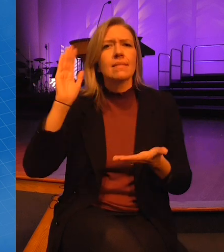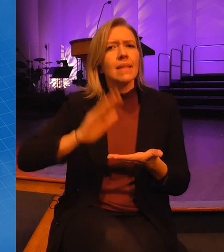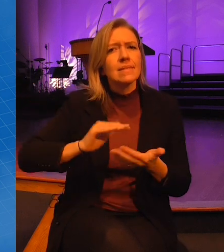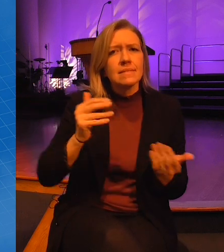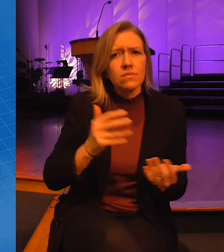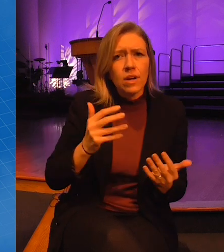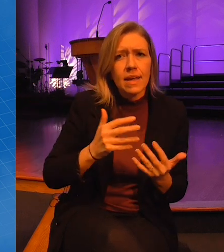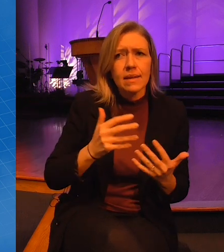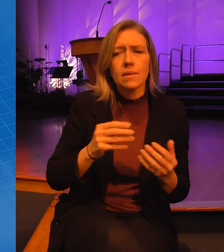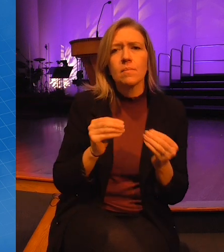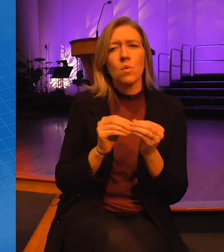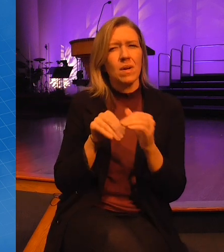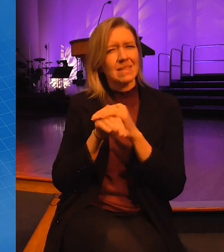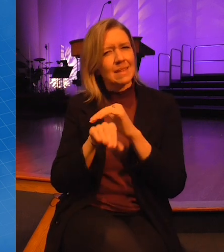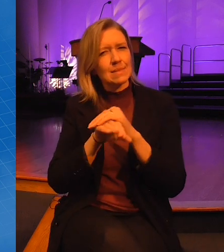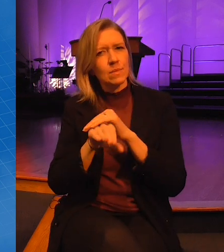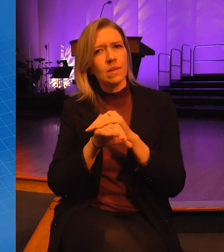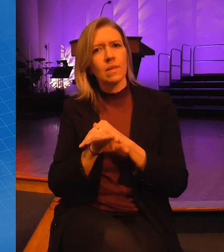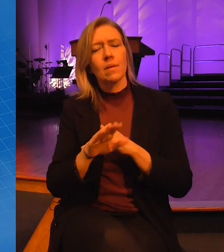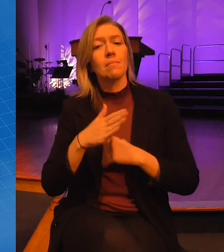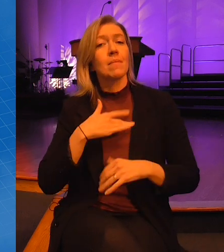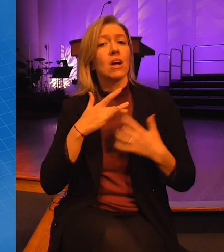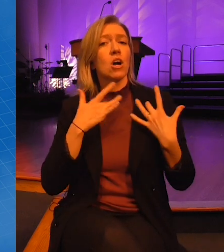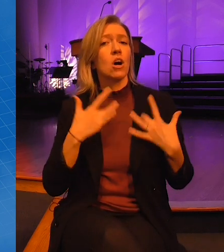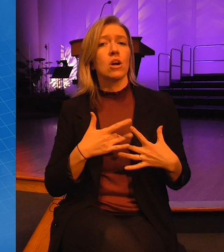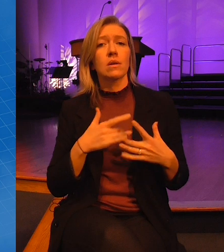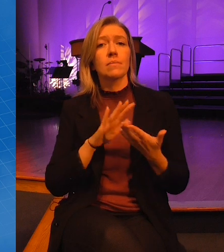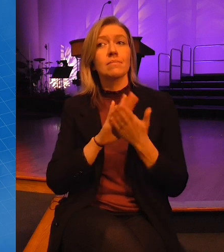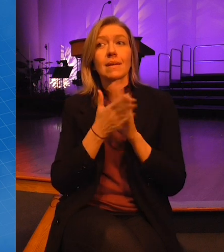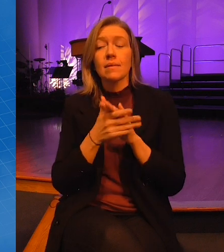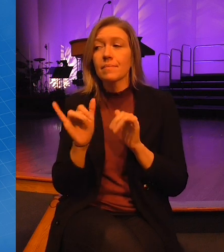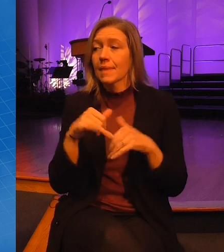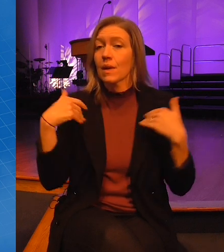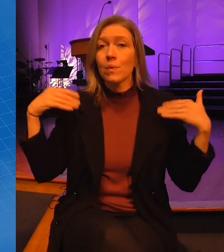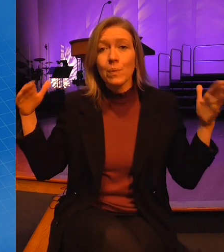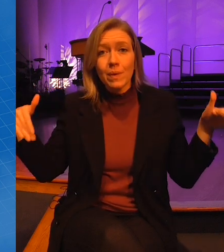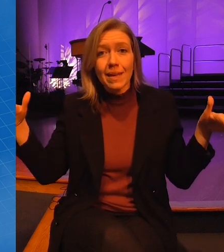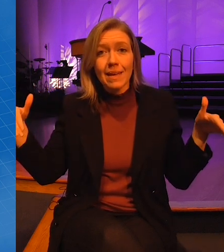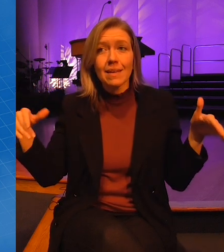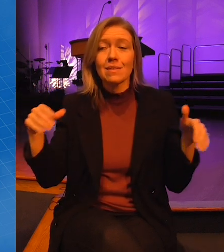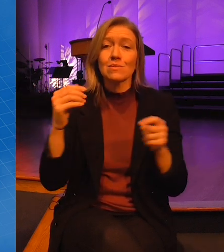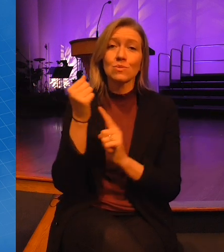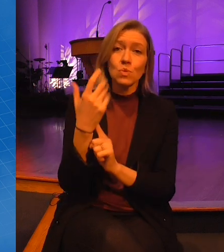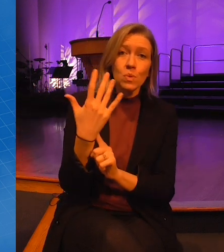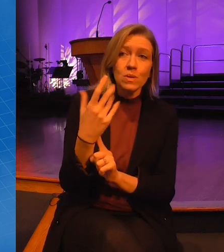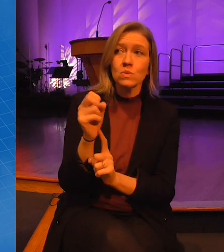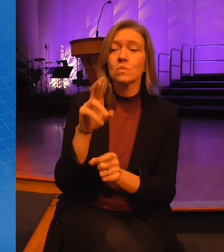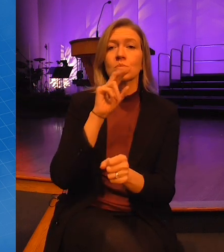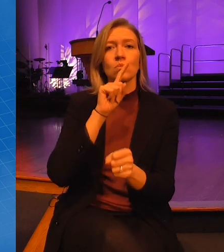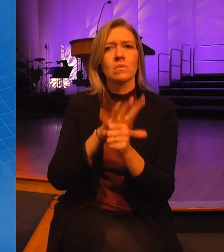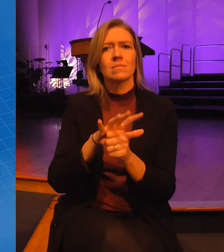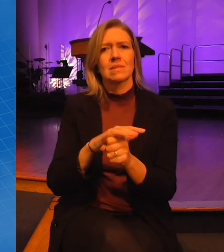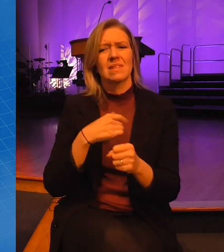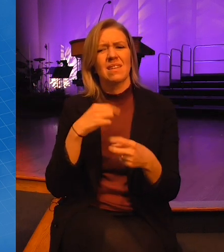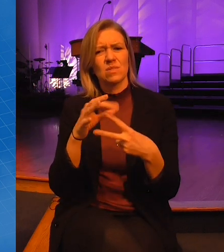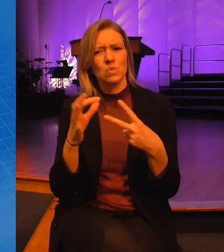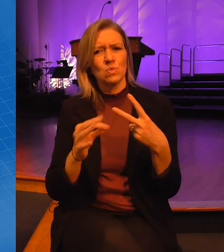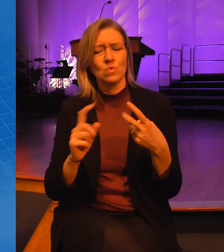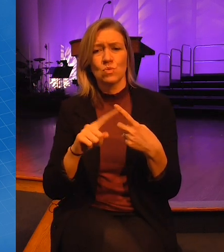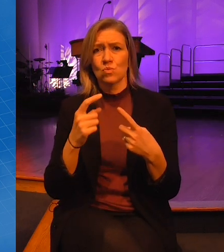hasta que se convierta en un ala una antorcha una promesa yo elijo Arriesgar mi significado de vivir para que lo que vino